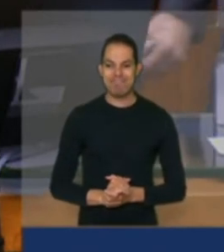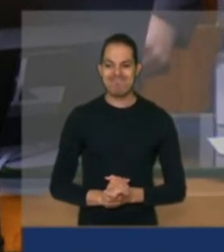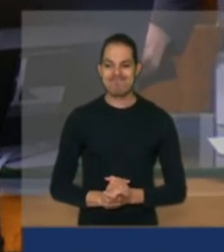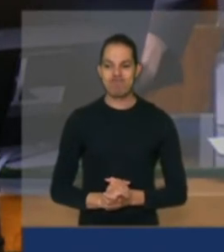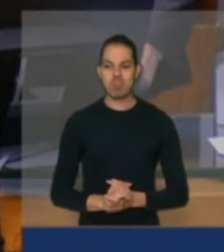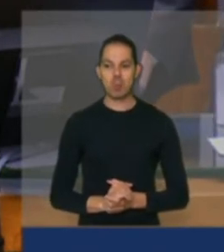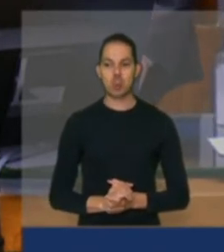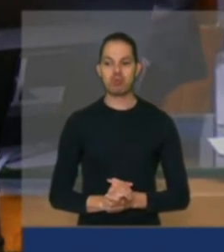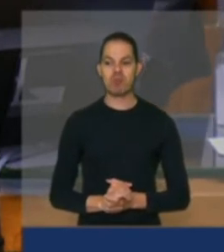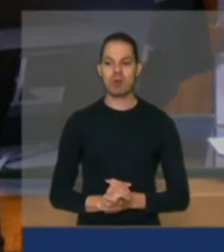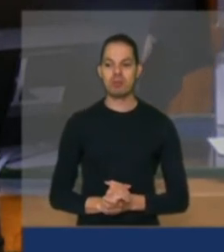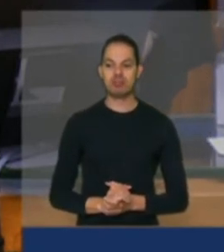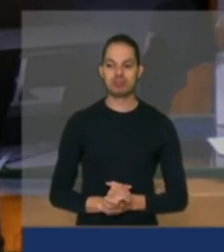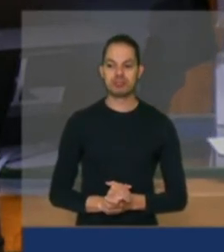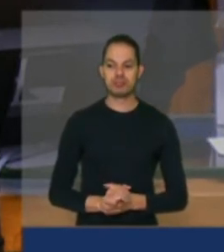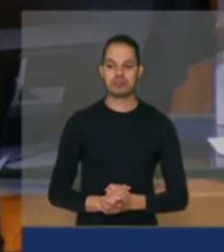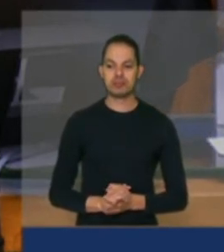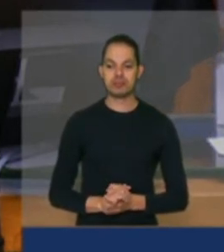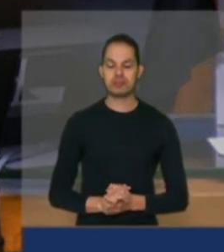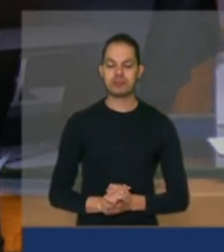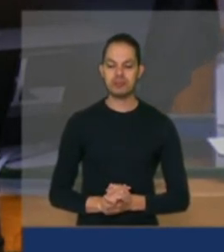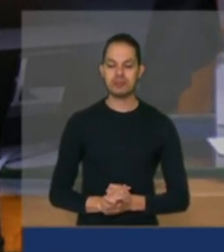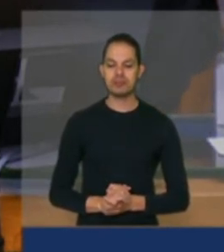AMAPÁ, NÓS VAMOS PASSAR UM POUQUINHO AINDA PELO RIO DE